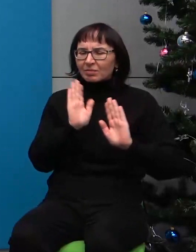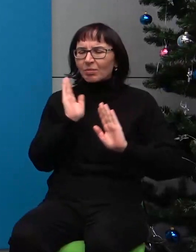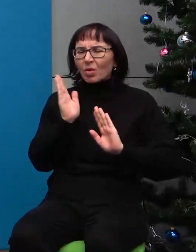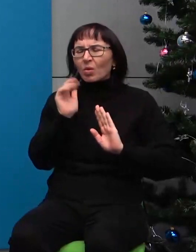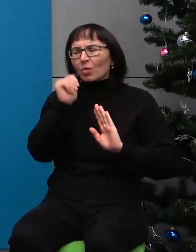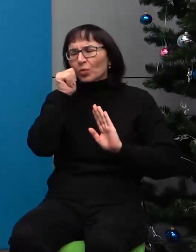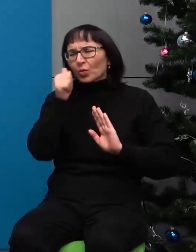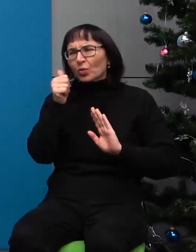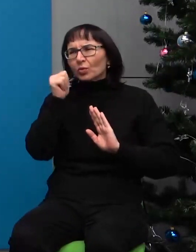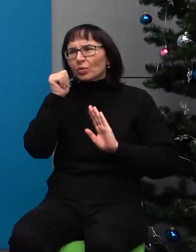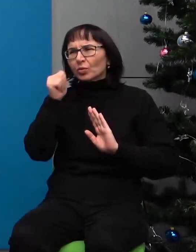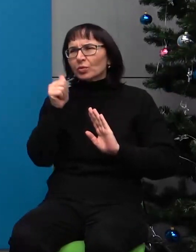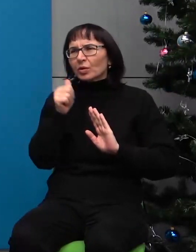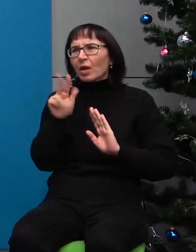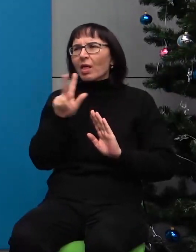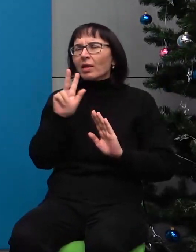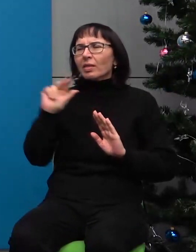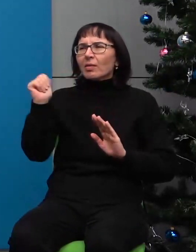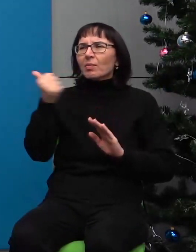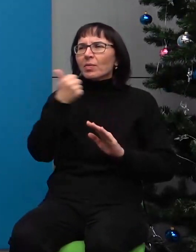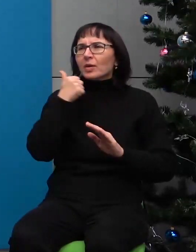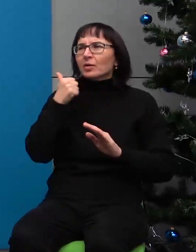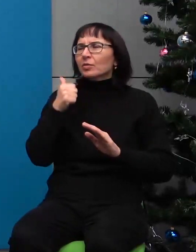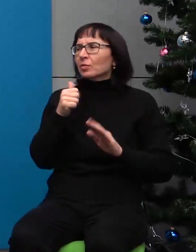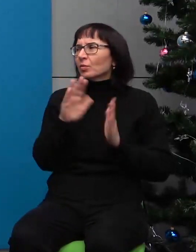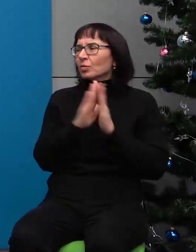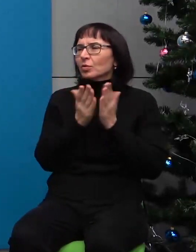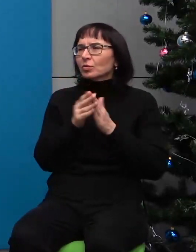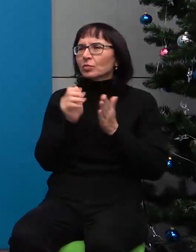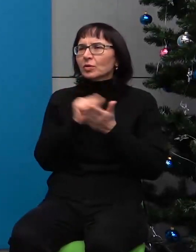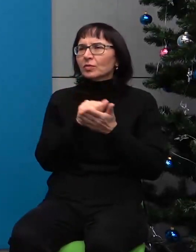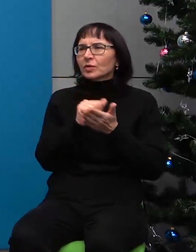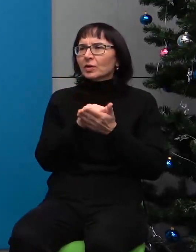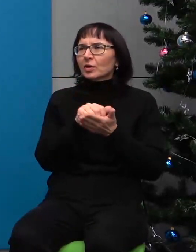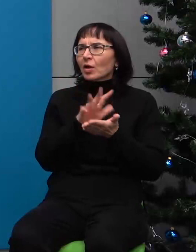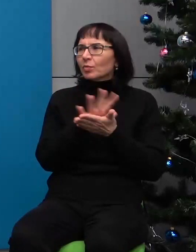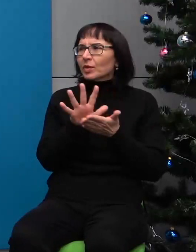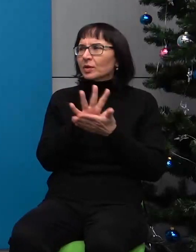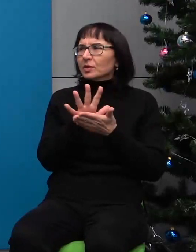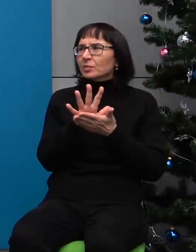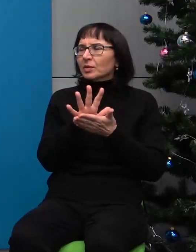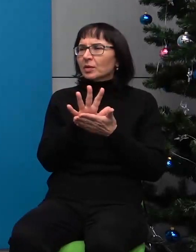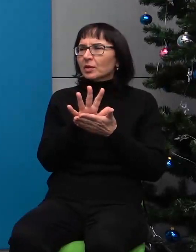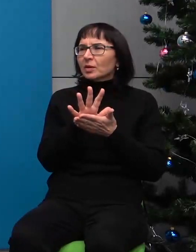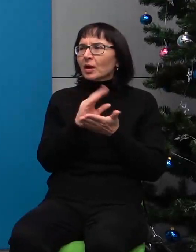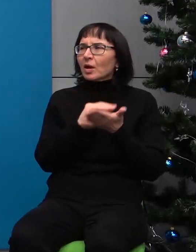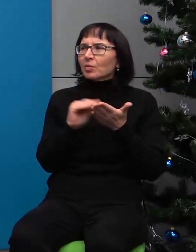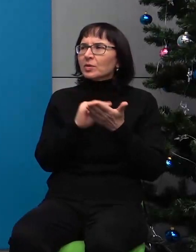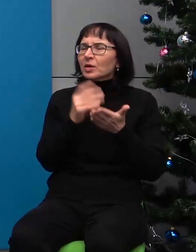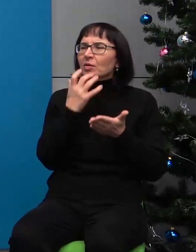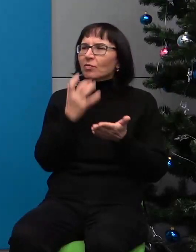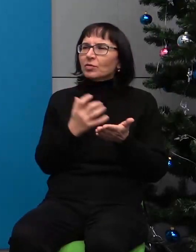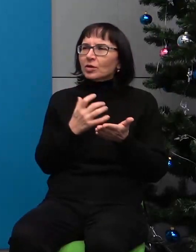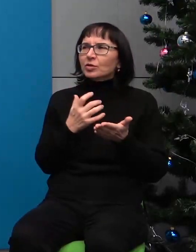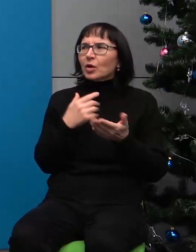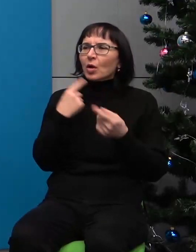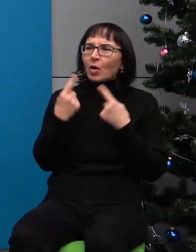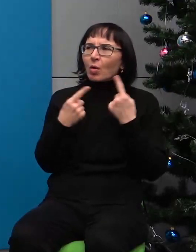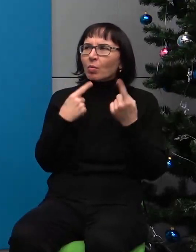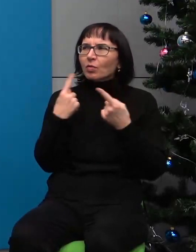Ty pierwszą książkę kiedy wydałeś? W kolejnym roku? A pisałeś, ale pisałeś wcześniej, nie? No to wiesz, jaki jest,